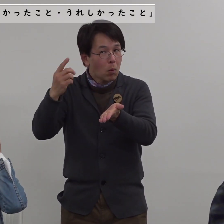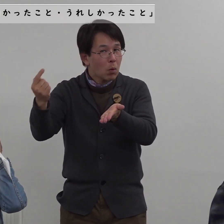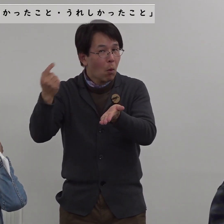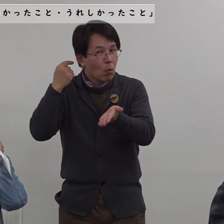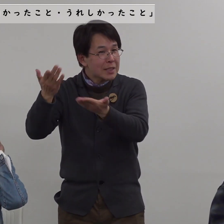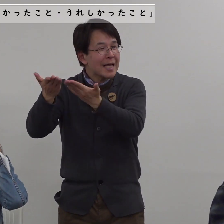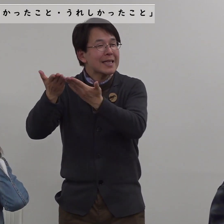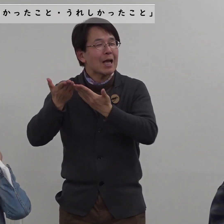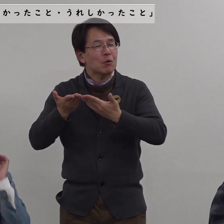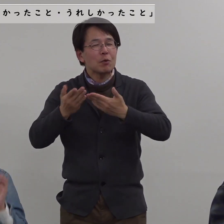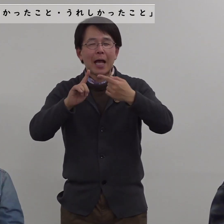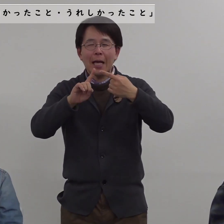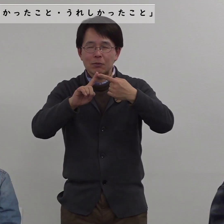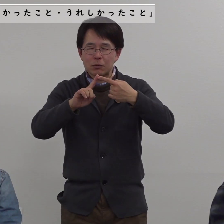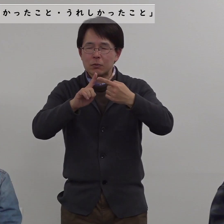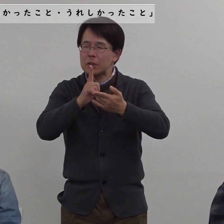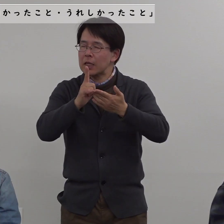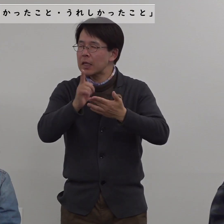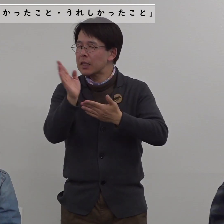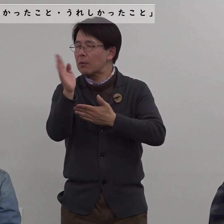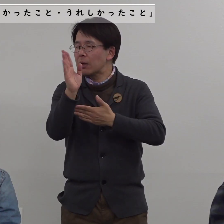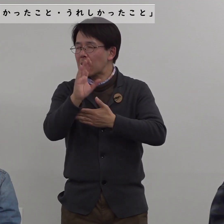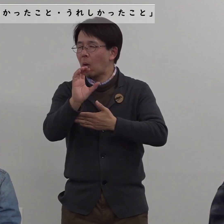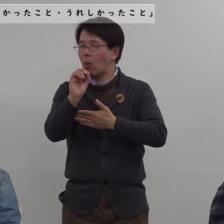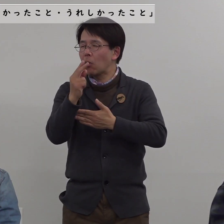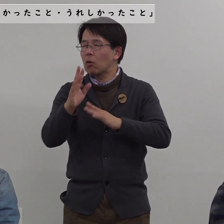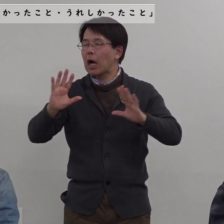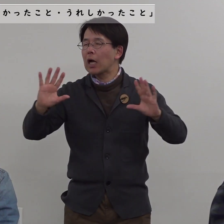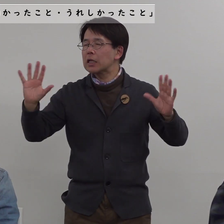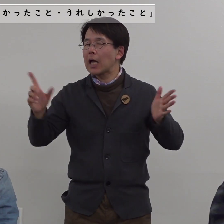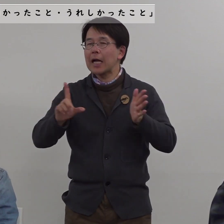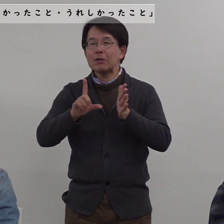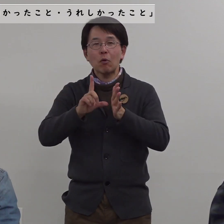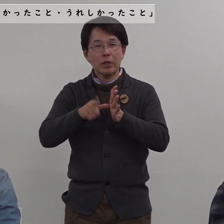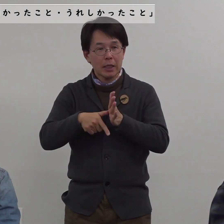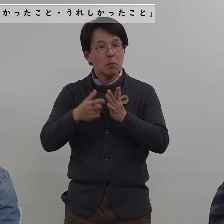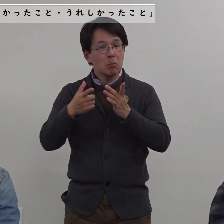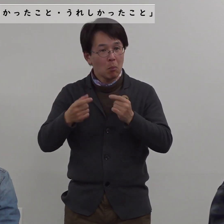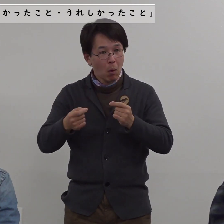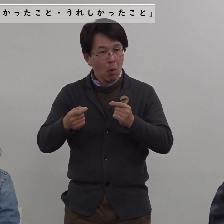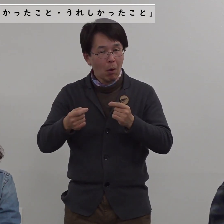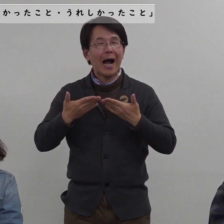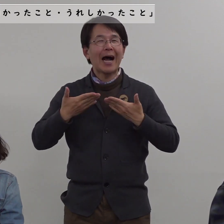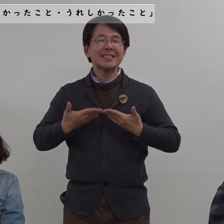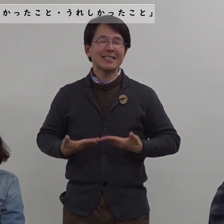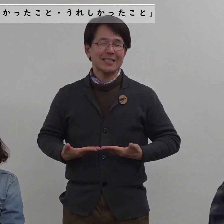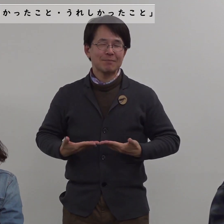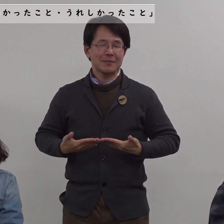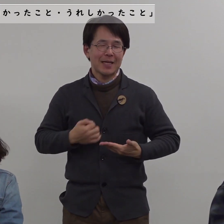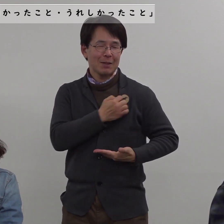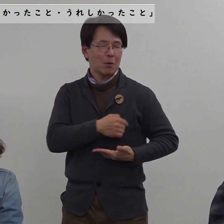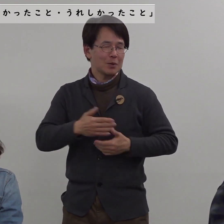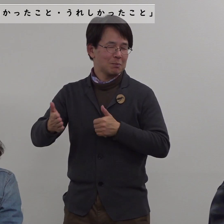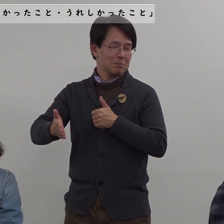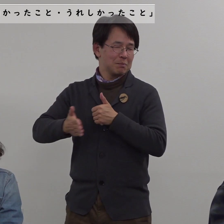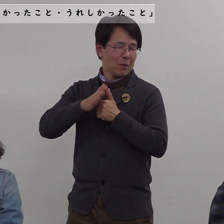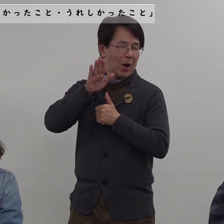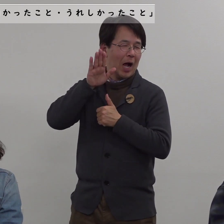そのこと以上に音がないときも安心を与えてくれるっていう話させていただいたんですけど